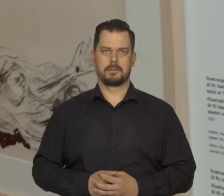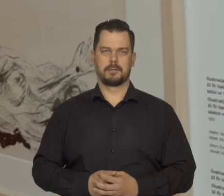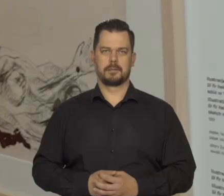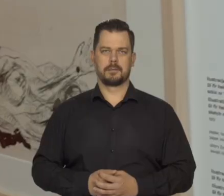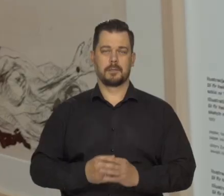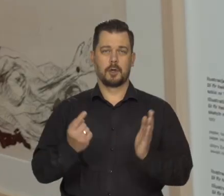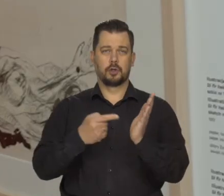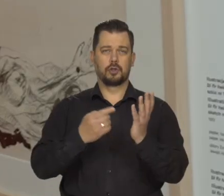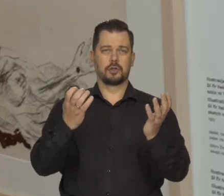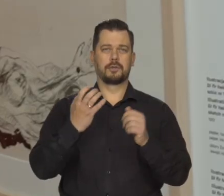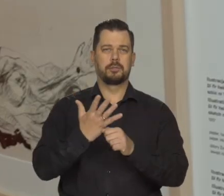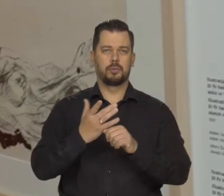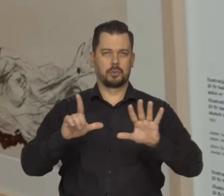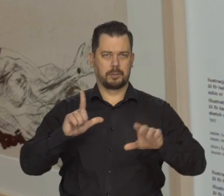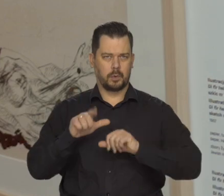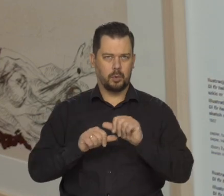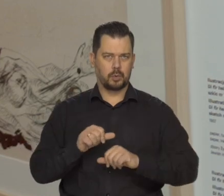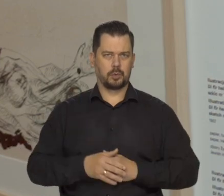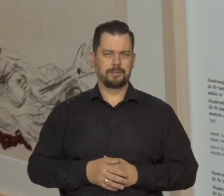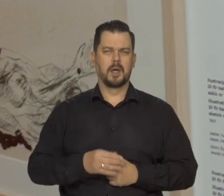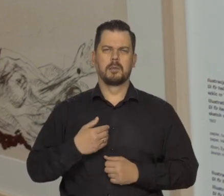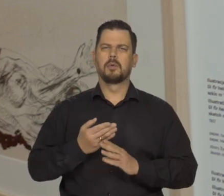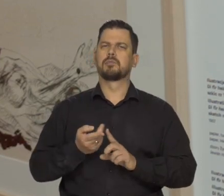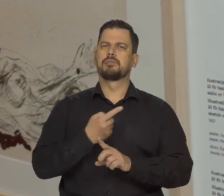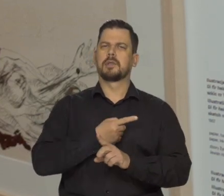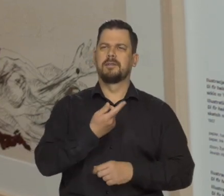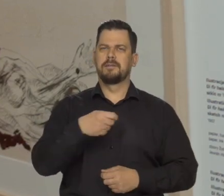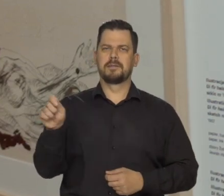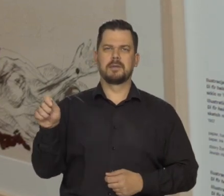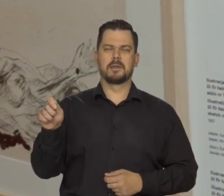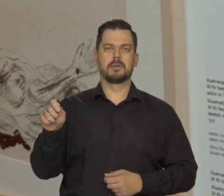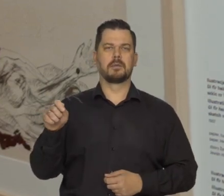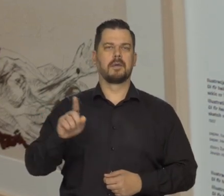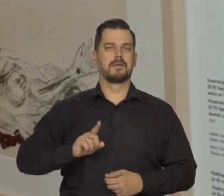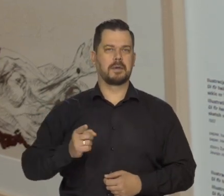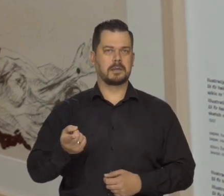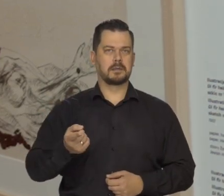W 1957 r., a więc w roku wyjazdu na stałe do Francji,